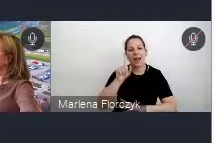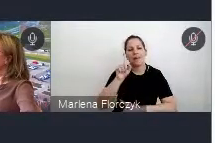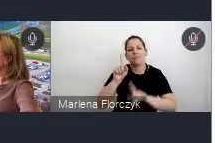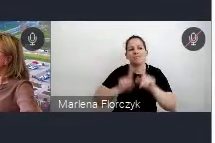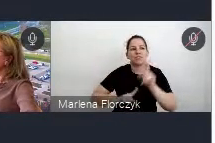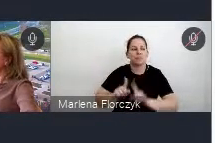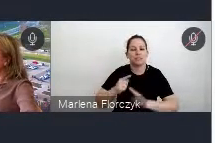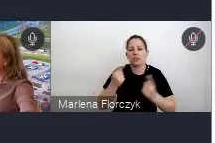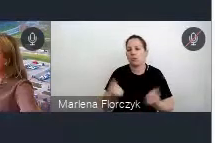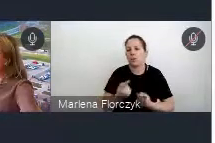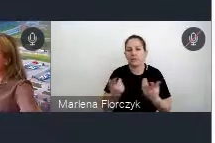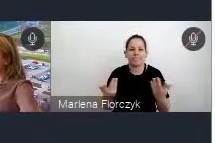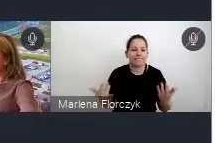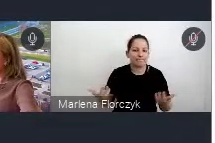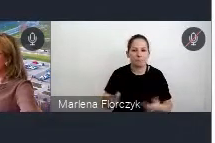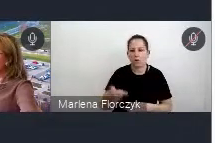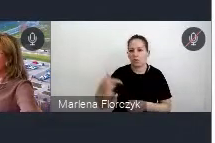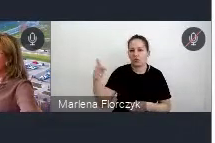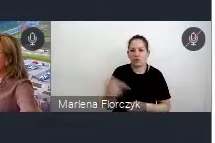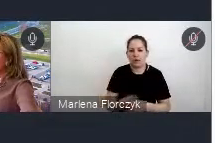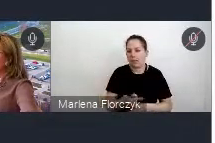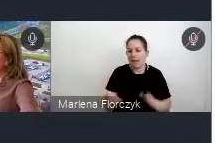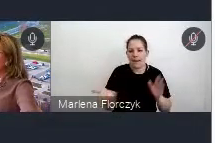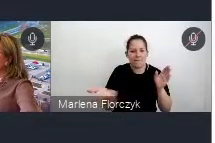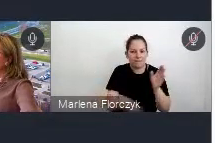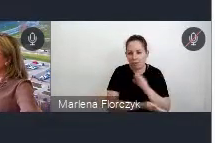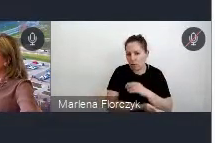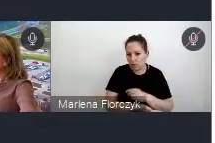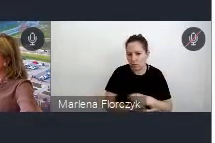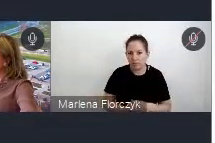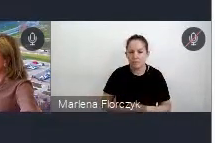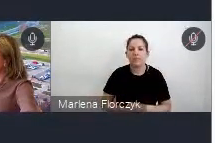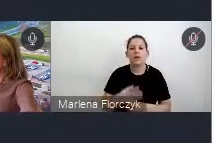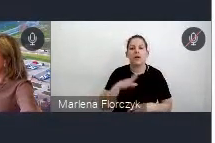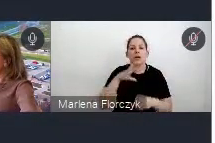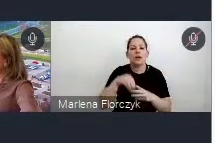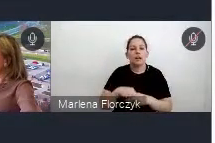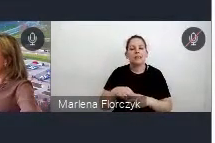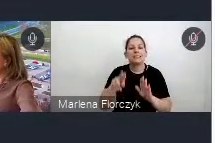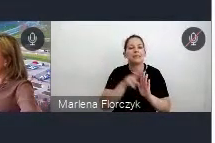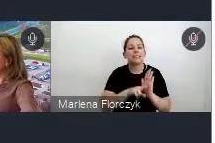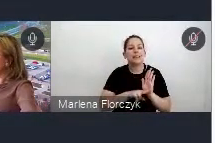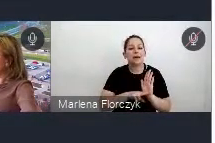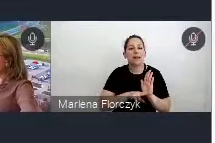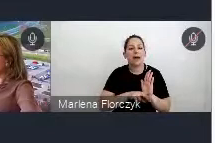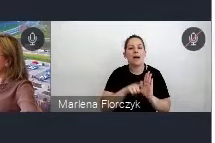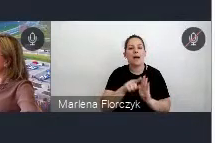że jest to koniecznością, stosujemy zasadę, że przynajmniej...